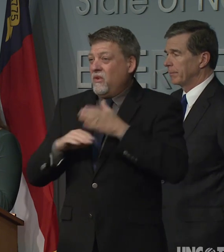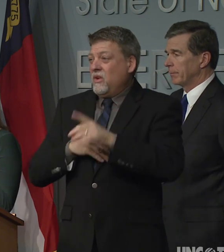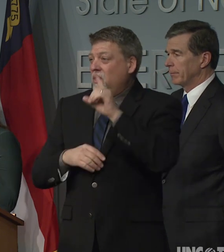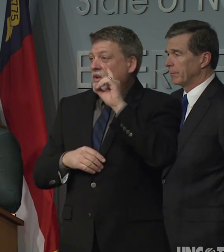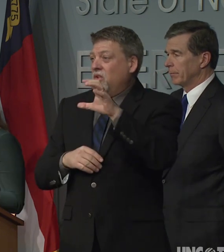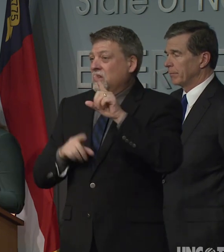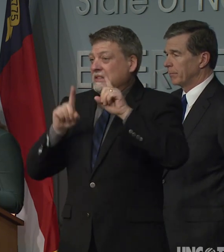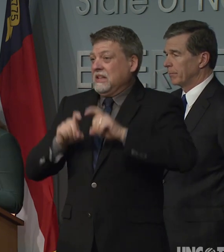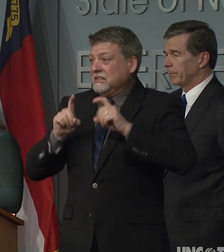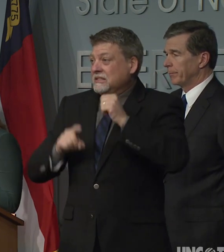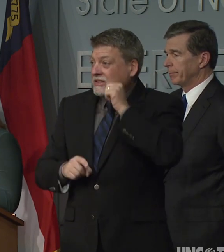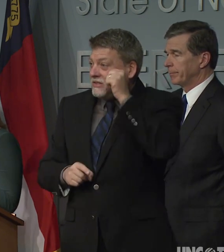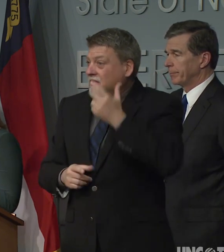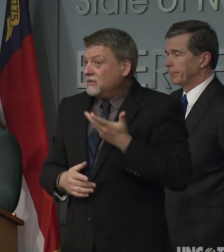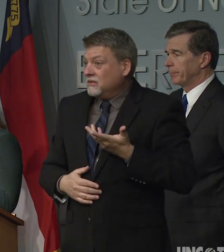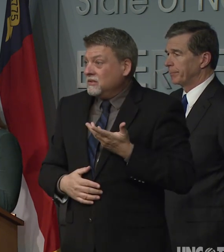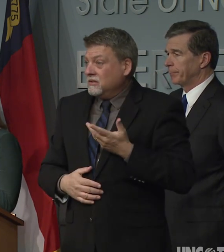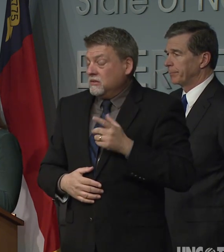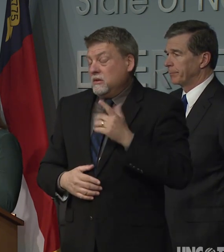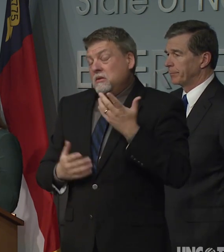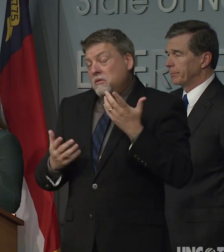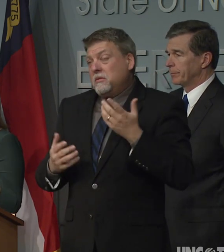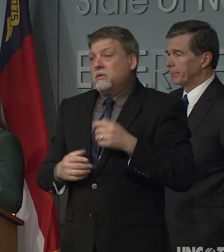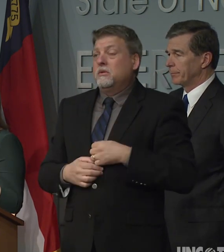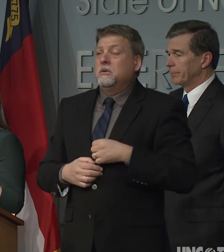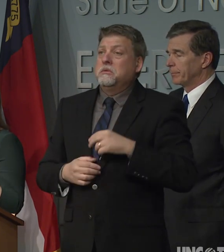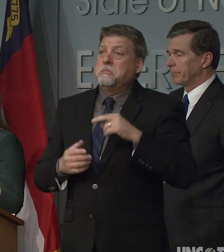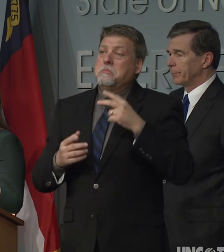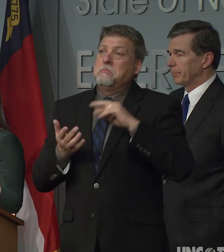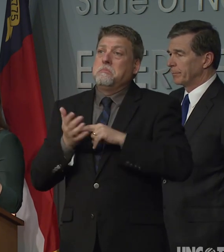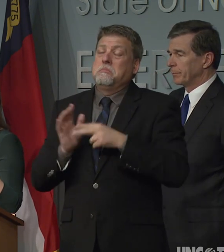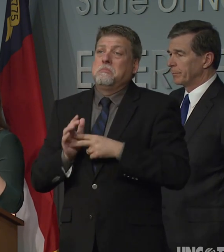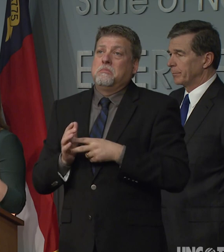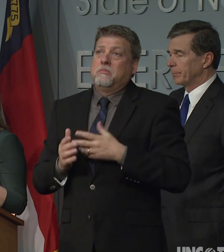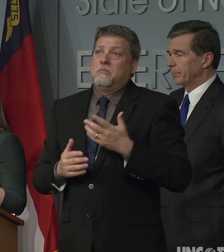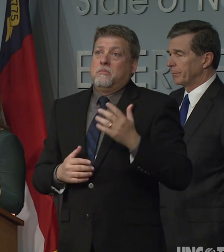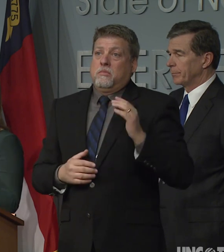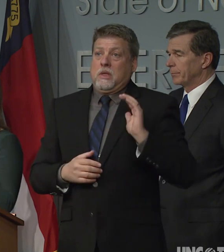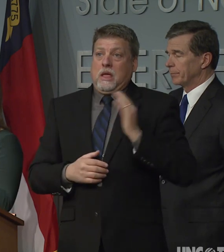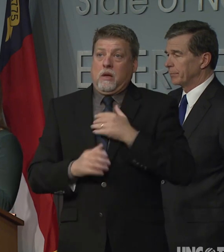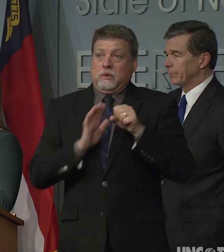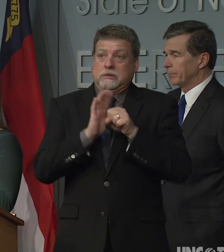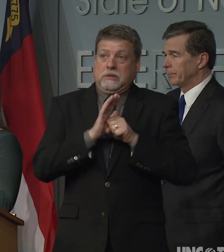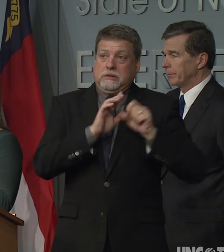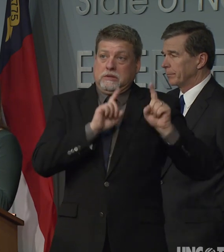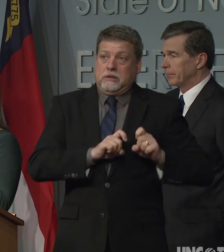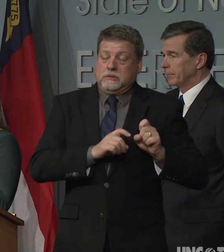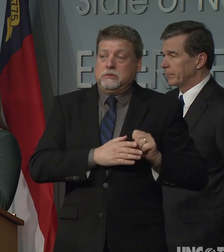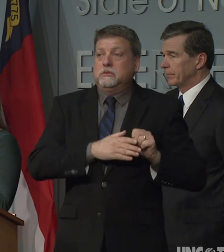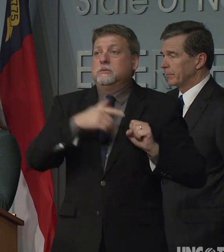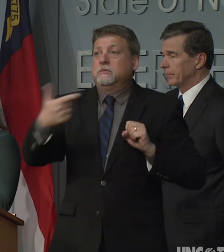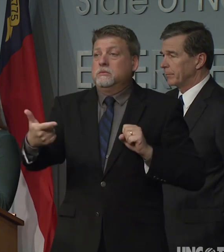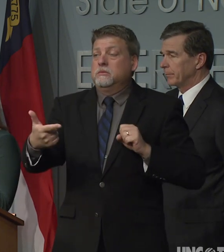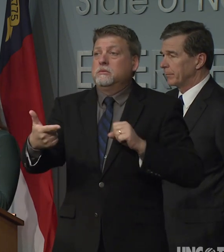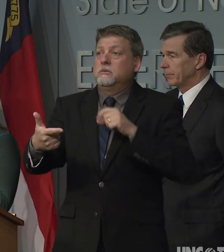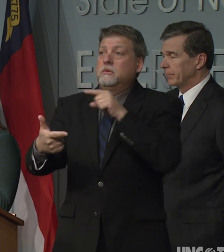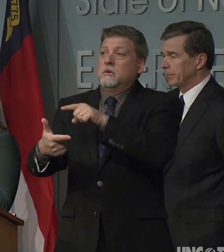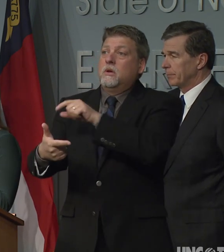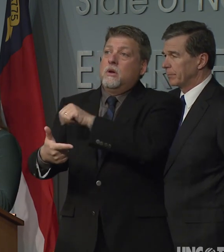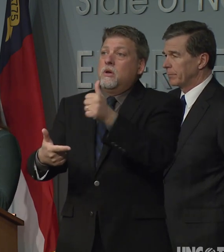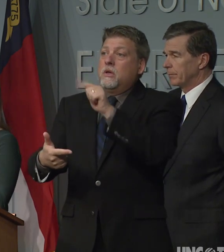hay un rendimiento, estamos haciendo cien pruebas el día de ayer. Y yo creo que entre y me entre nosotros y lo que